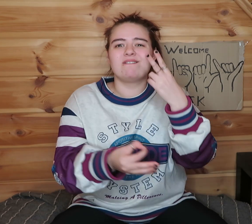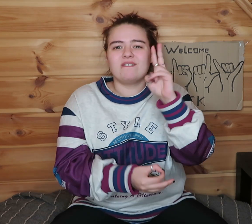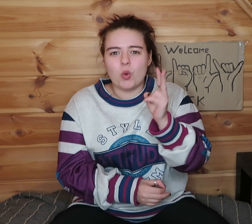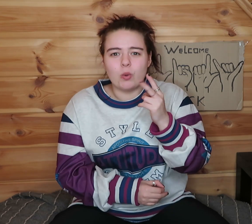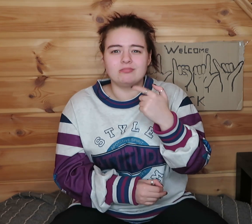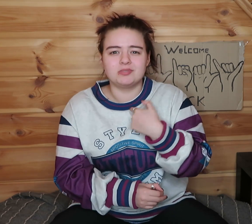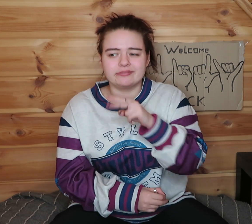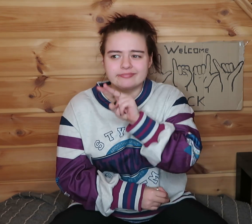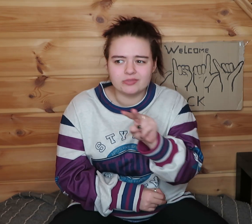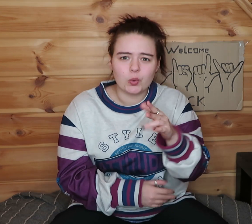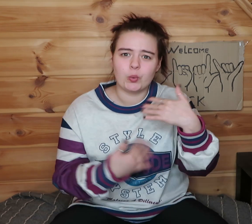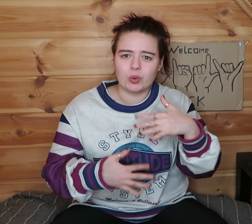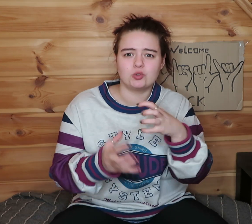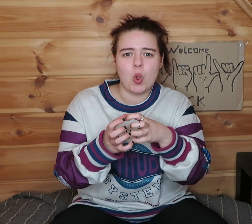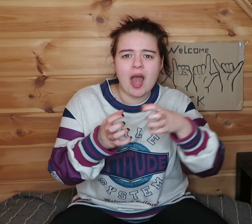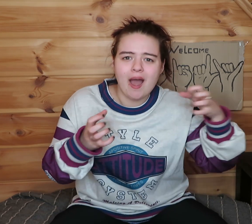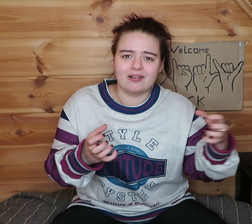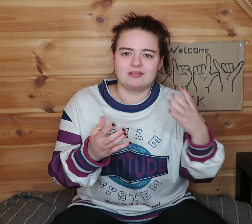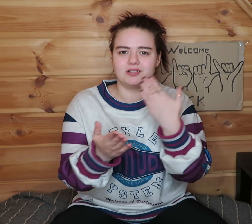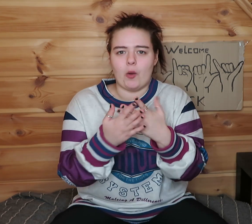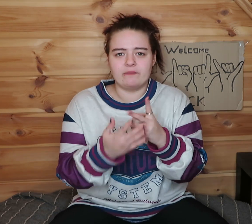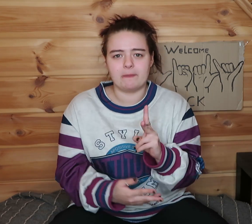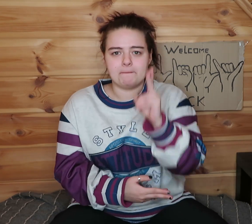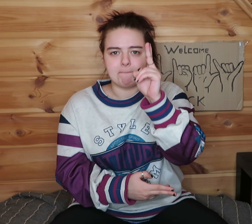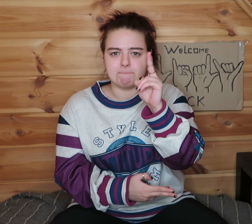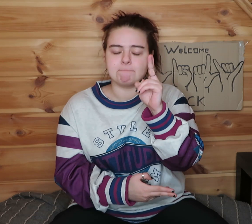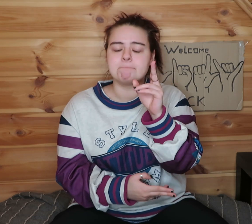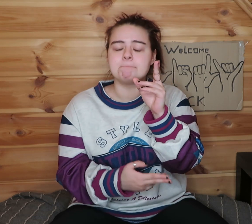Einfach weil das Video zu lange wäre, darum habe ich es geteilt.